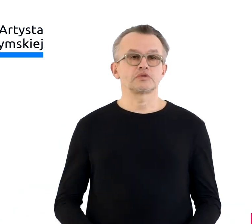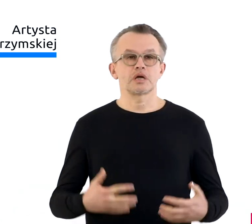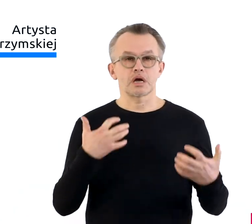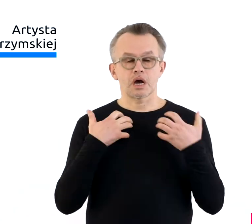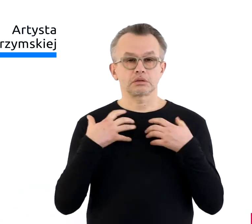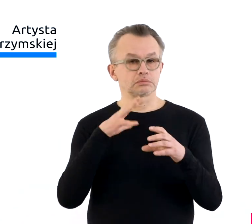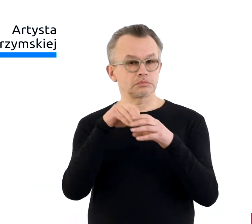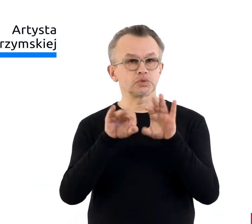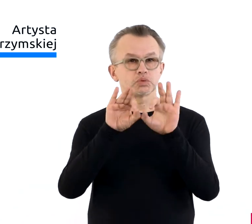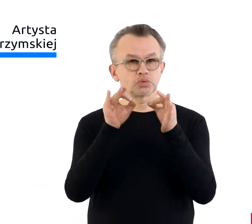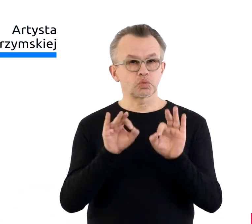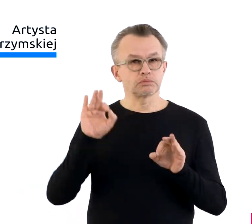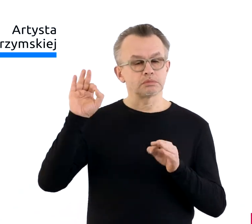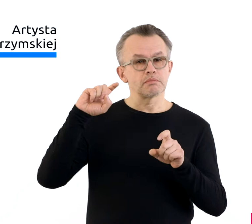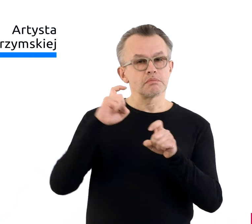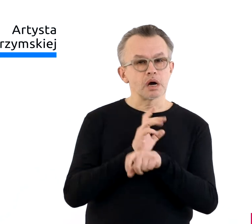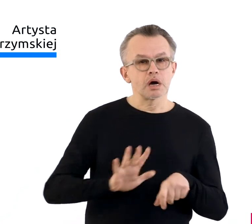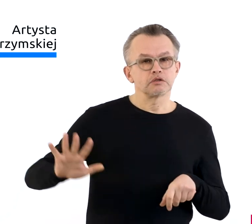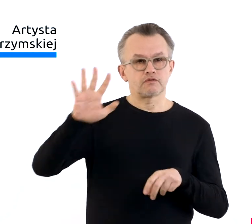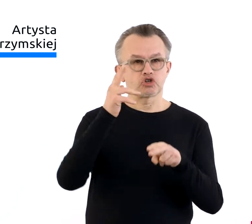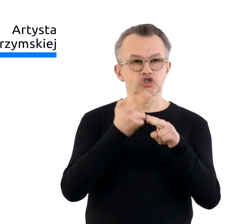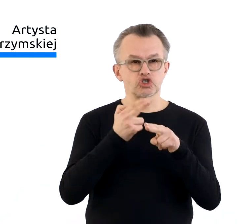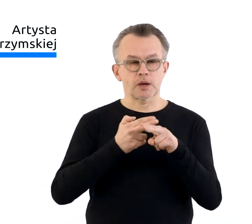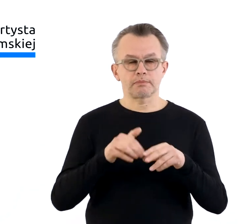Artysta w sztuce rzymskiej